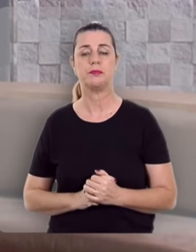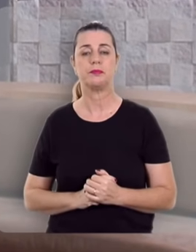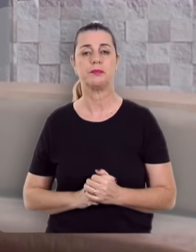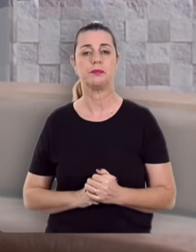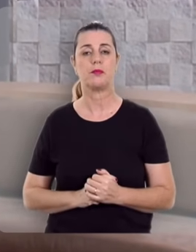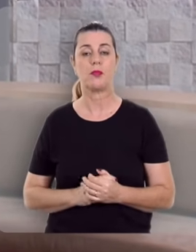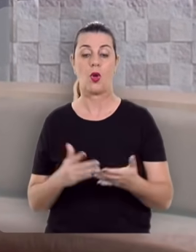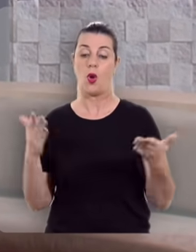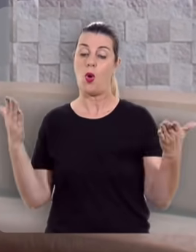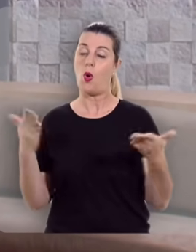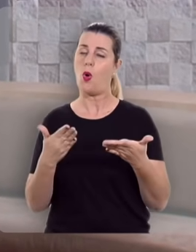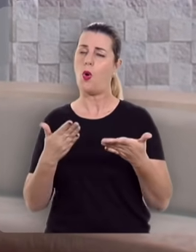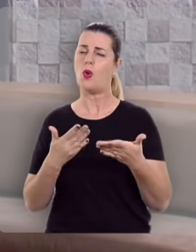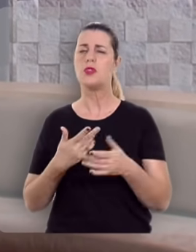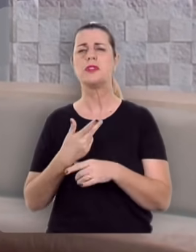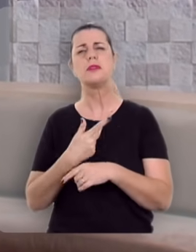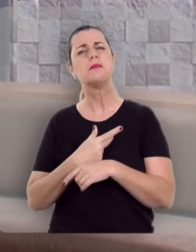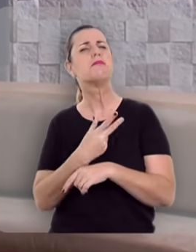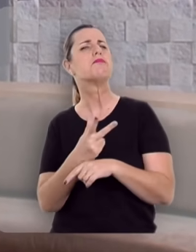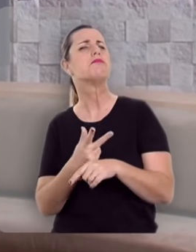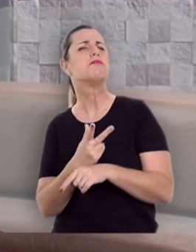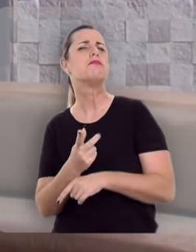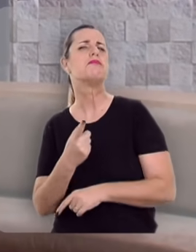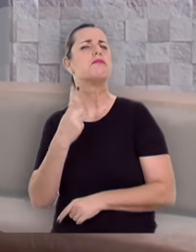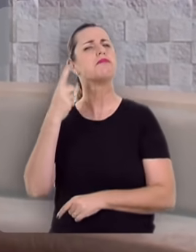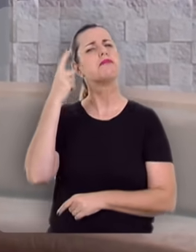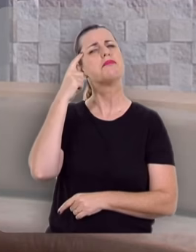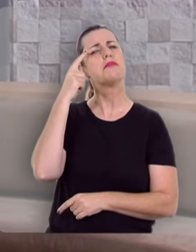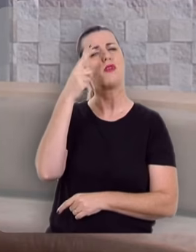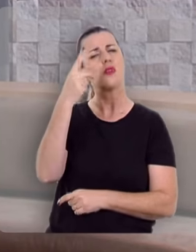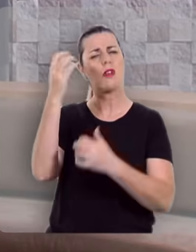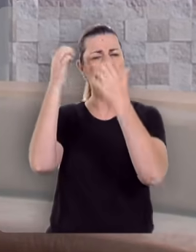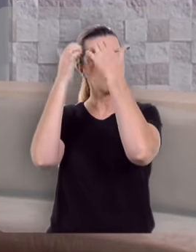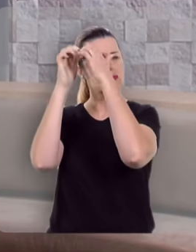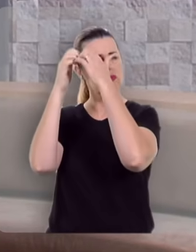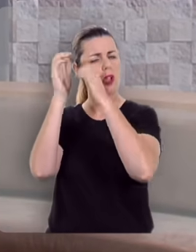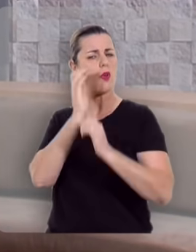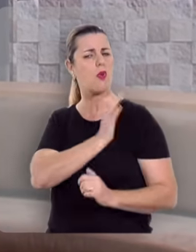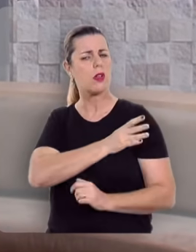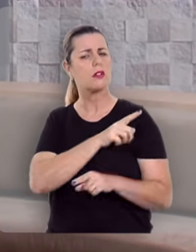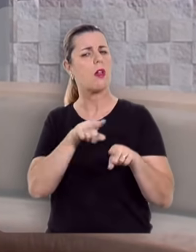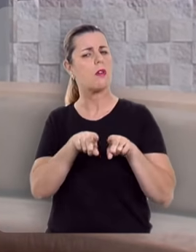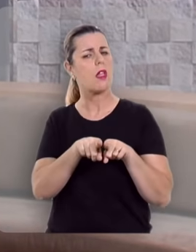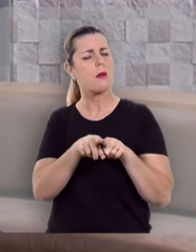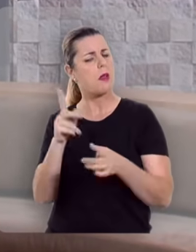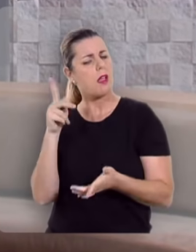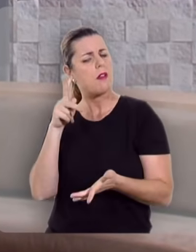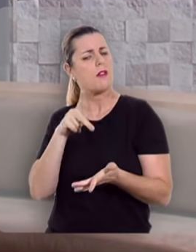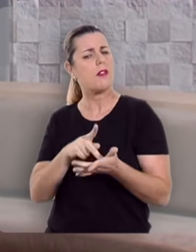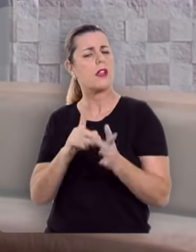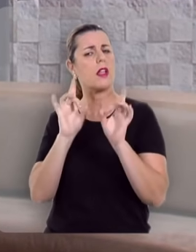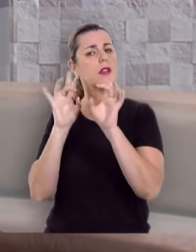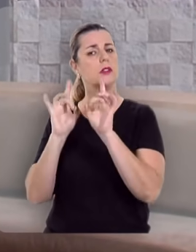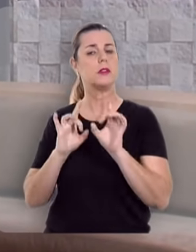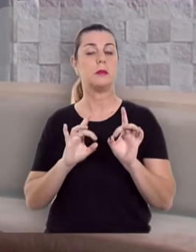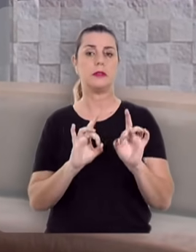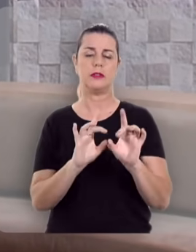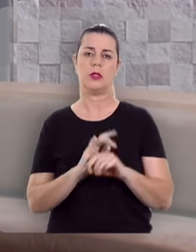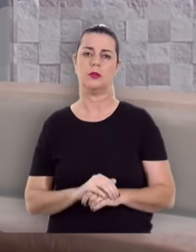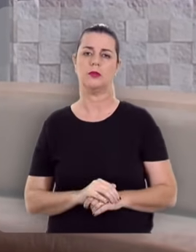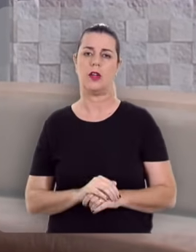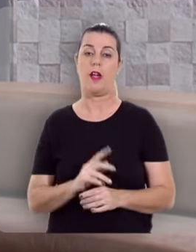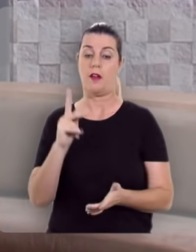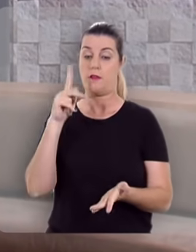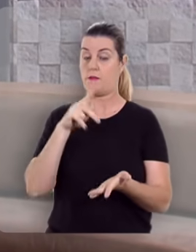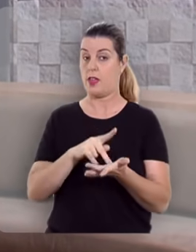e hoje eu procurei trazer a sua mente o seu coração esta verdade tão Preciosa a verdade